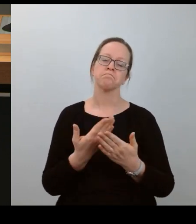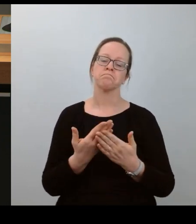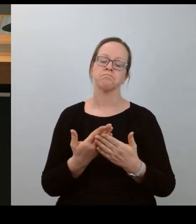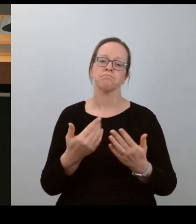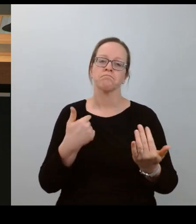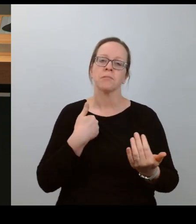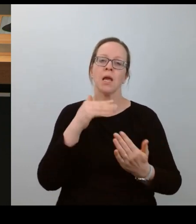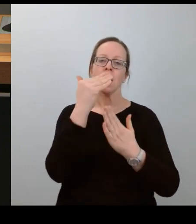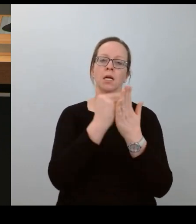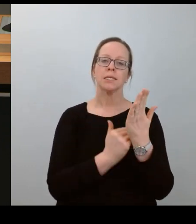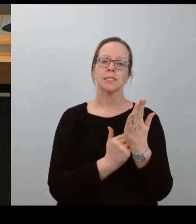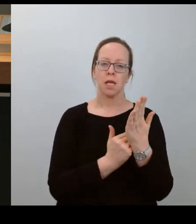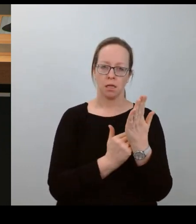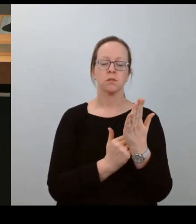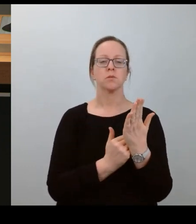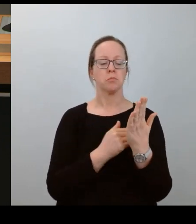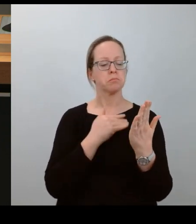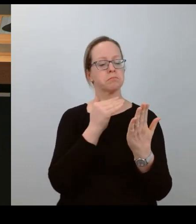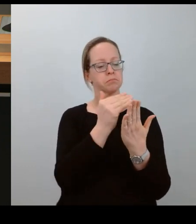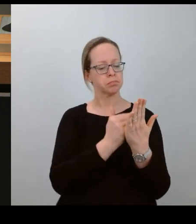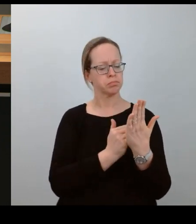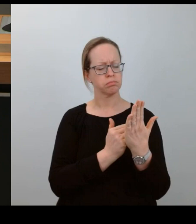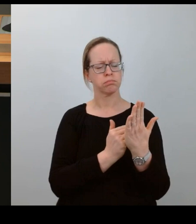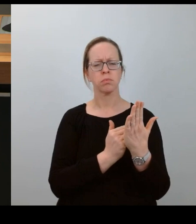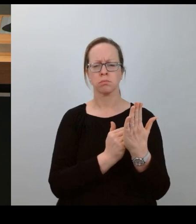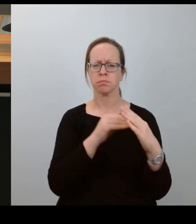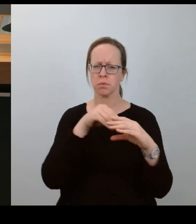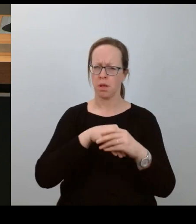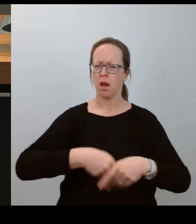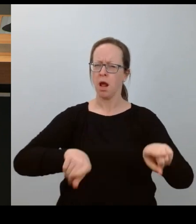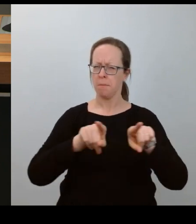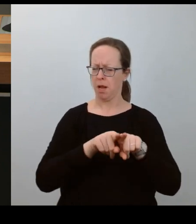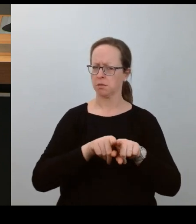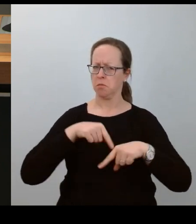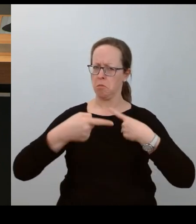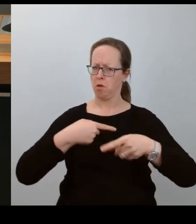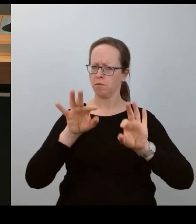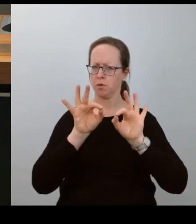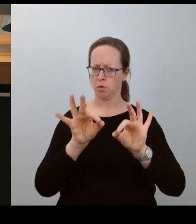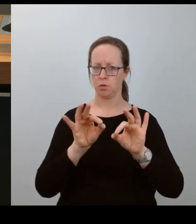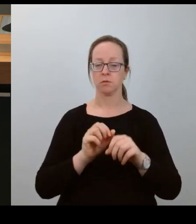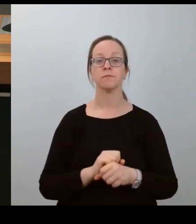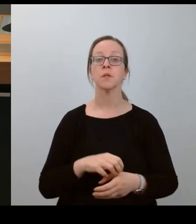sozialen Gründen wichtig. Sie sind aus ökologischen Gründen wichtig und sie sind aus urbanen